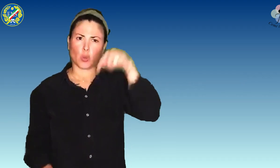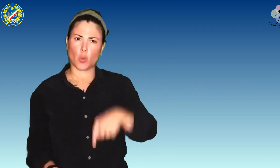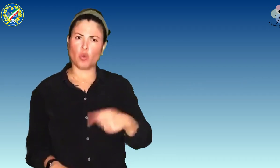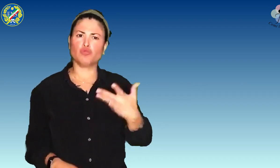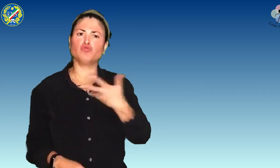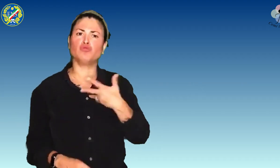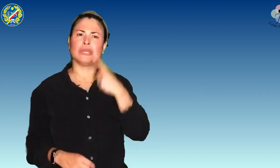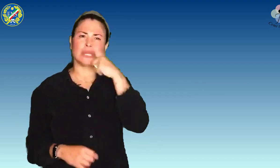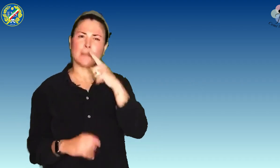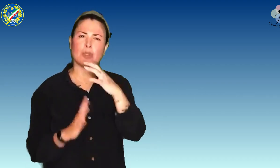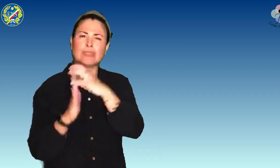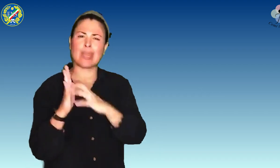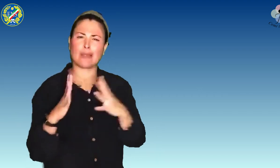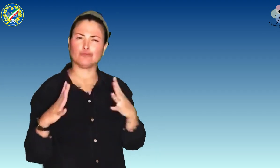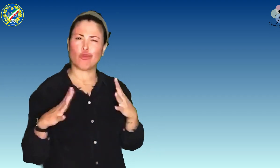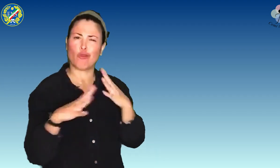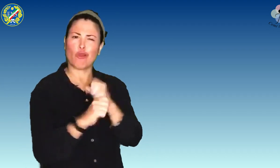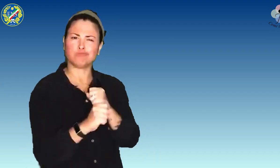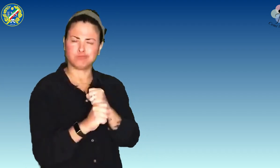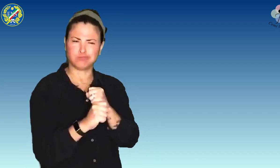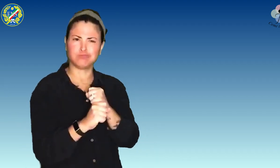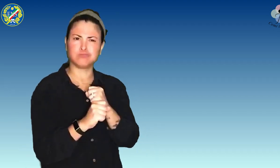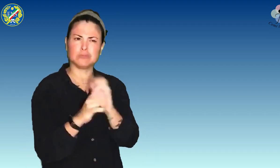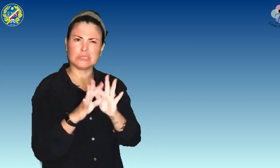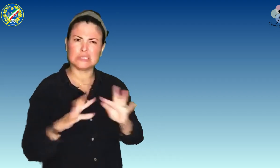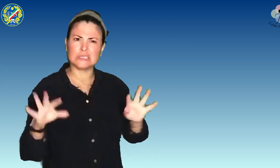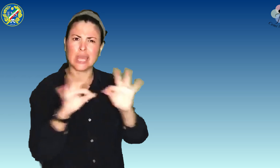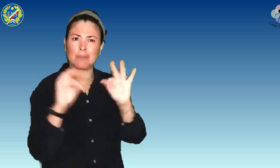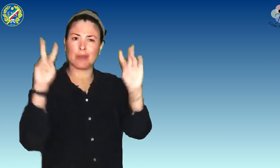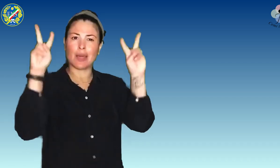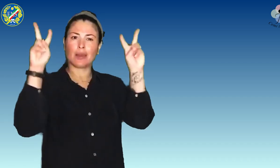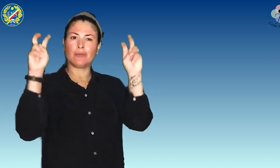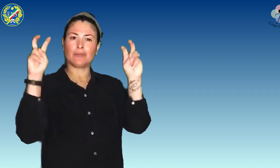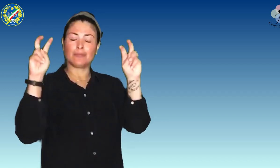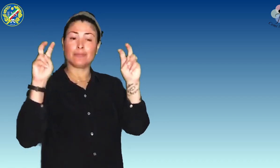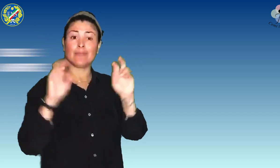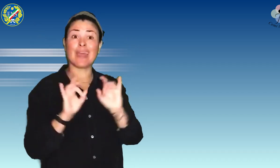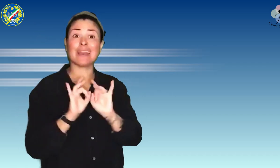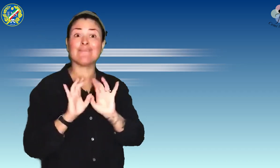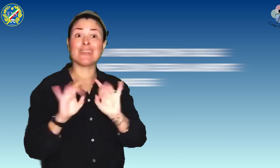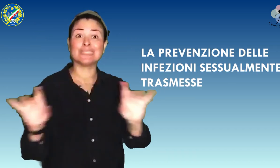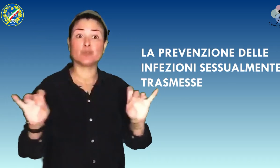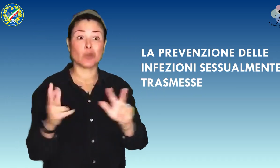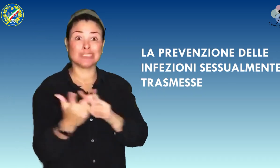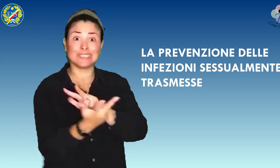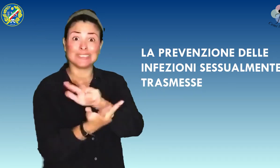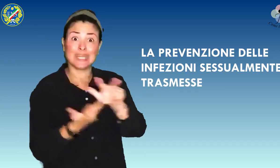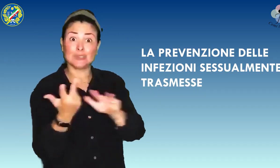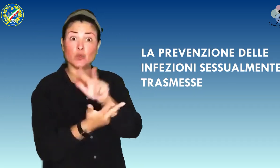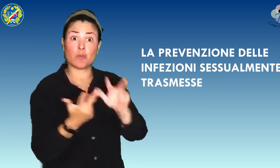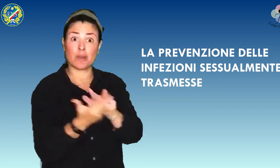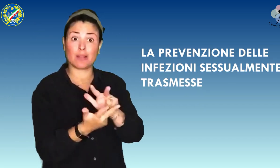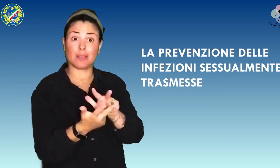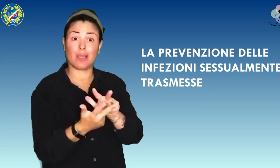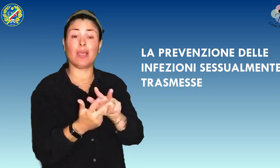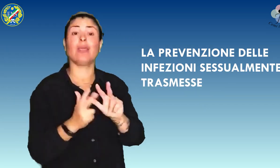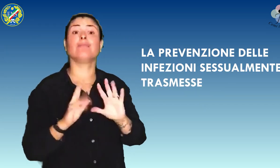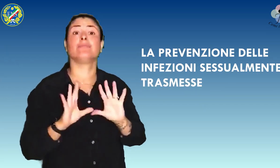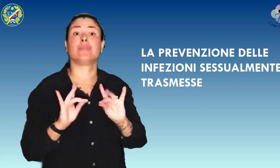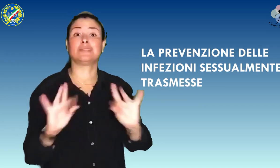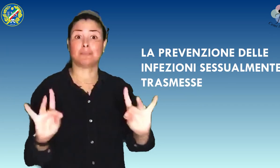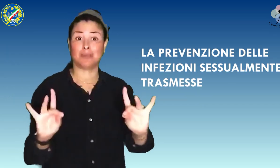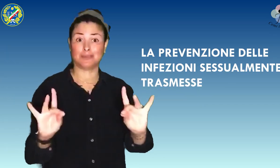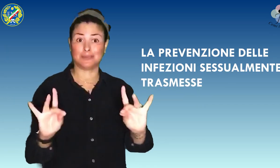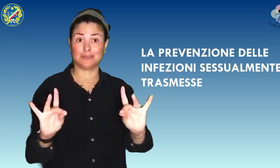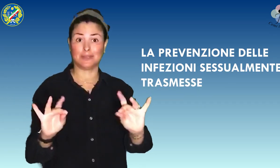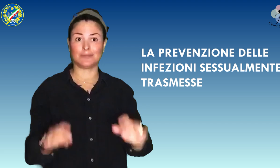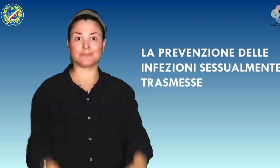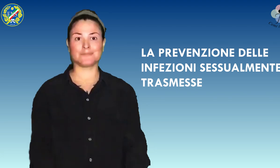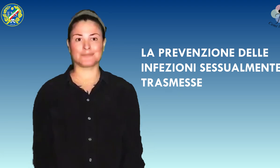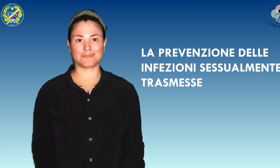Ecco l'abstract del seminario "La prevenzione delle infezioni sessualmente trasmesse".